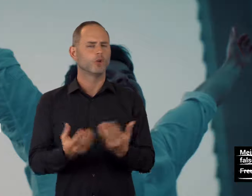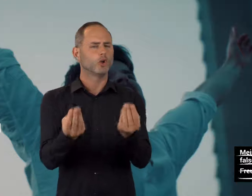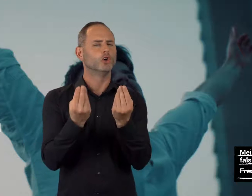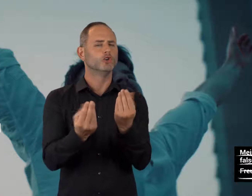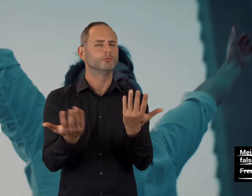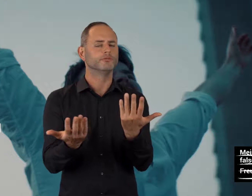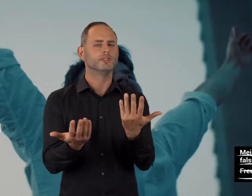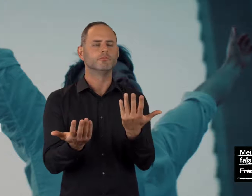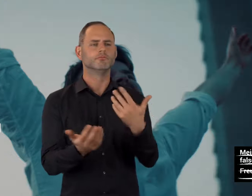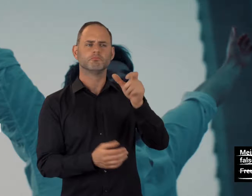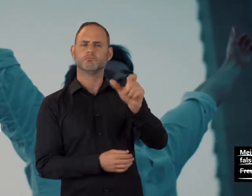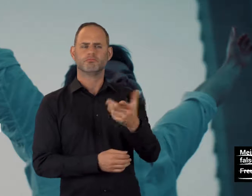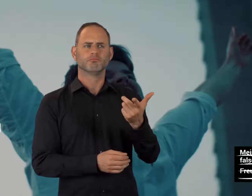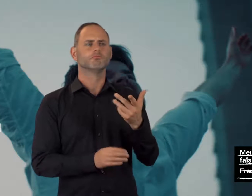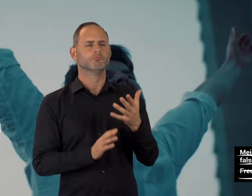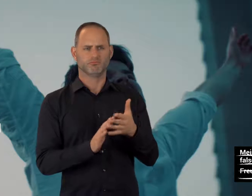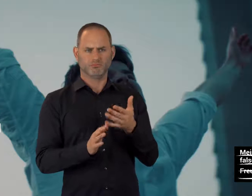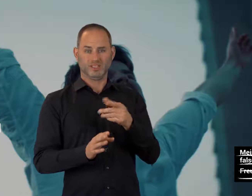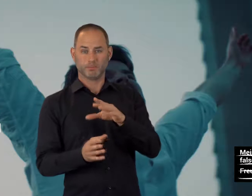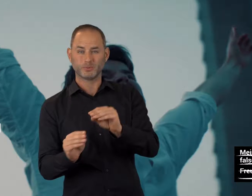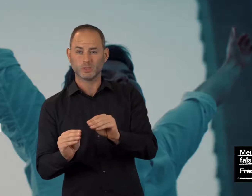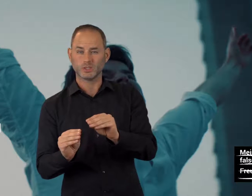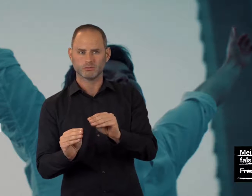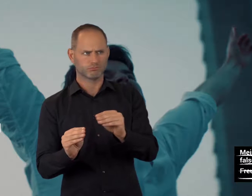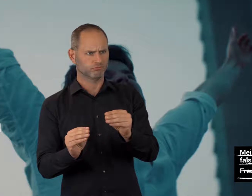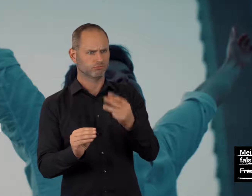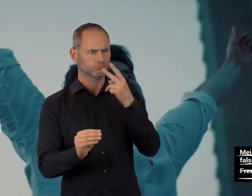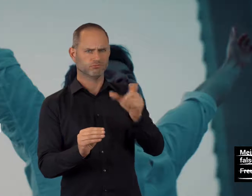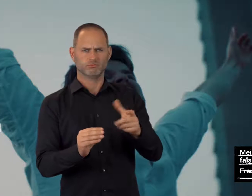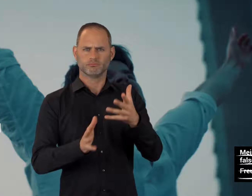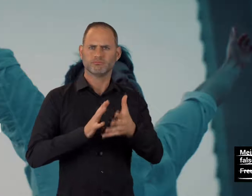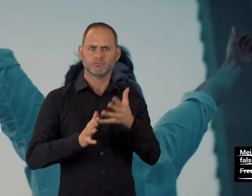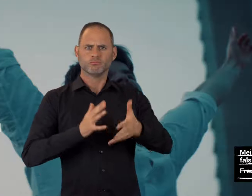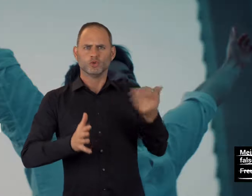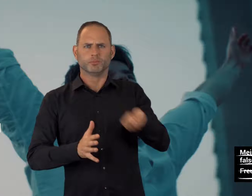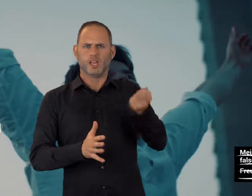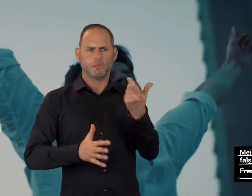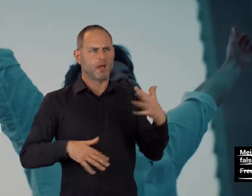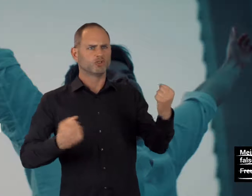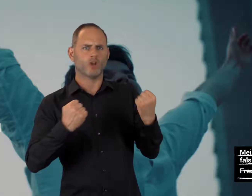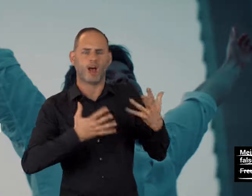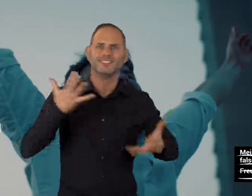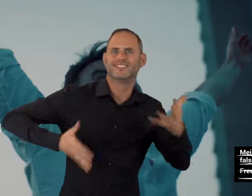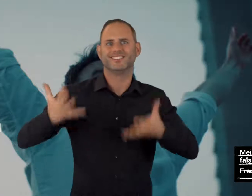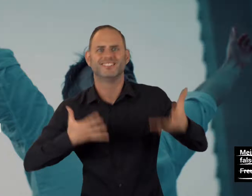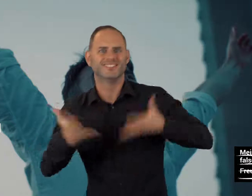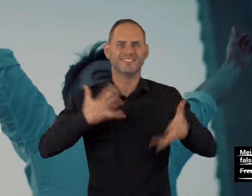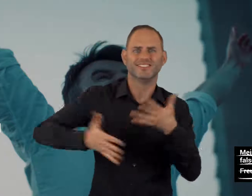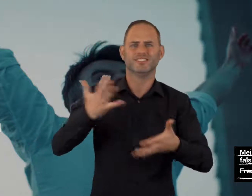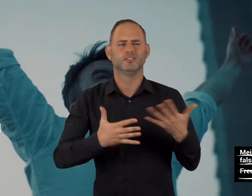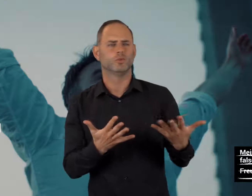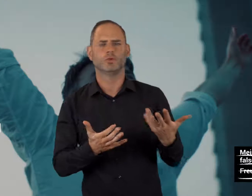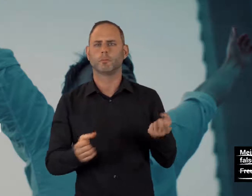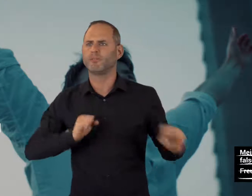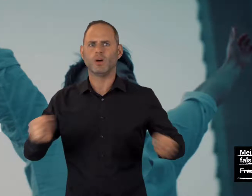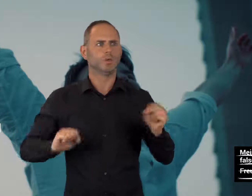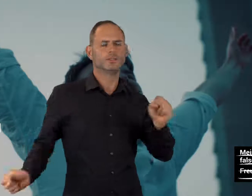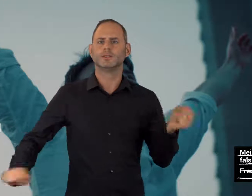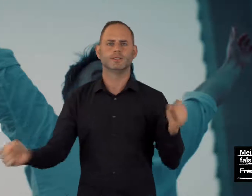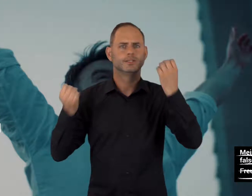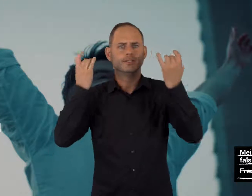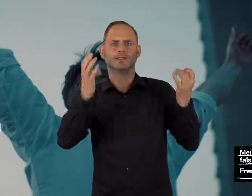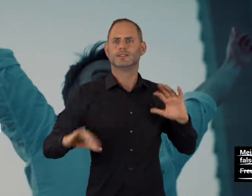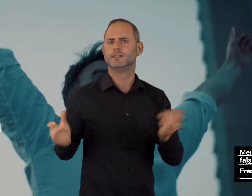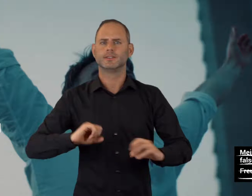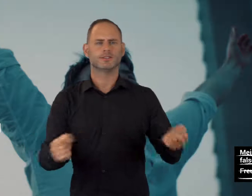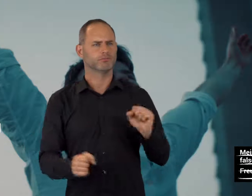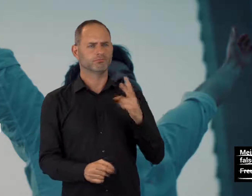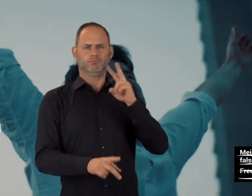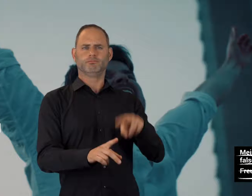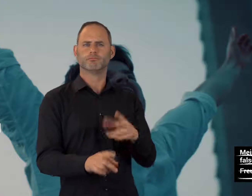Typisch ist auch ein starkes Rede- bedürfnis, sowie ein Bewegungsdrang,